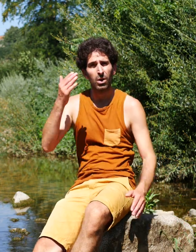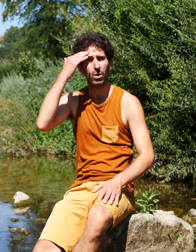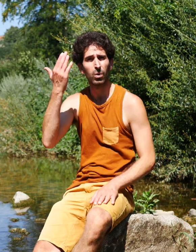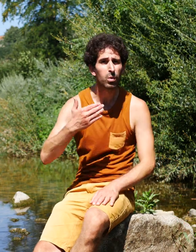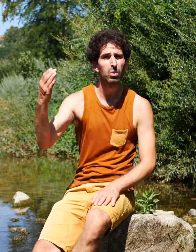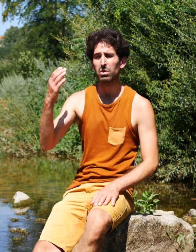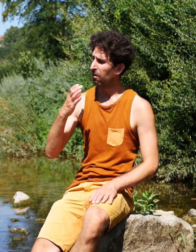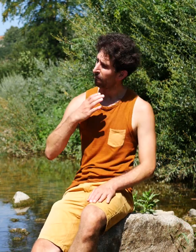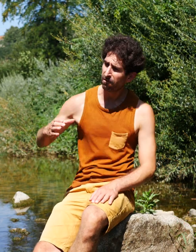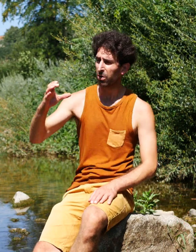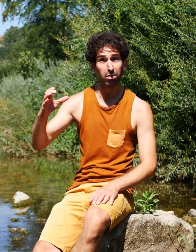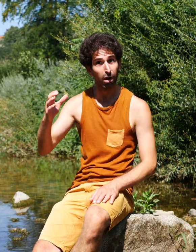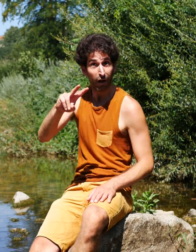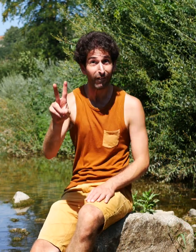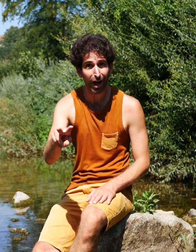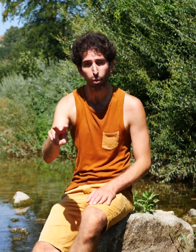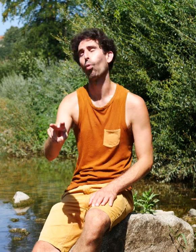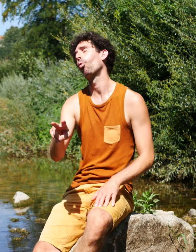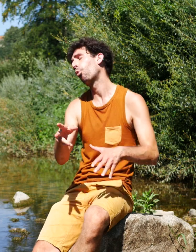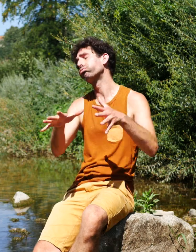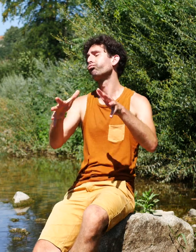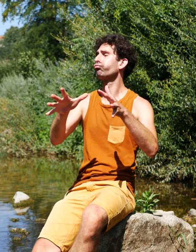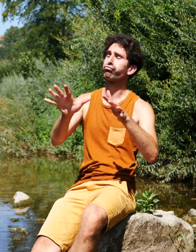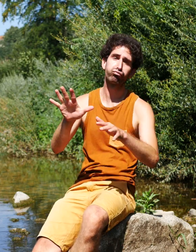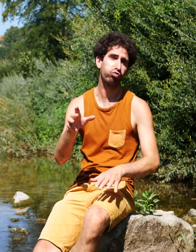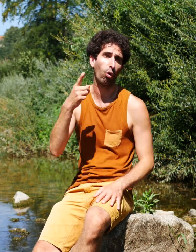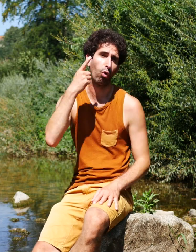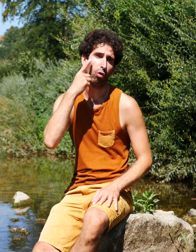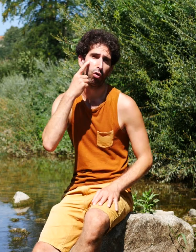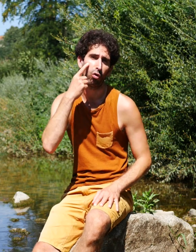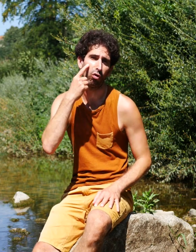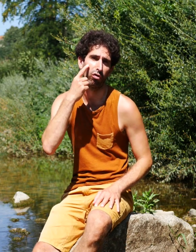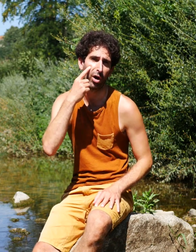Gloire et fortune, vraiment ? Mouais, on verra.